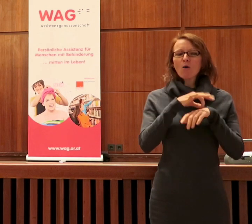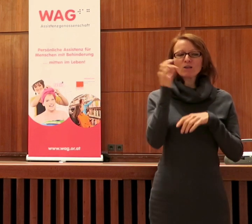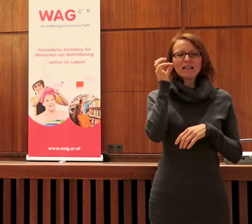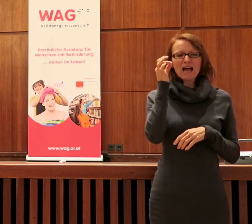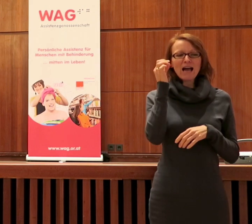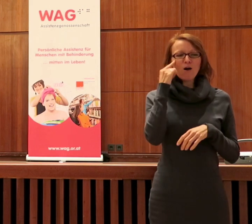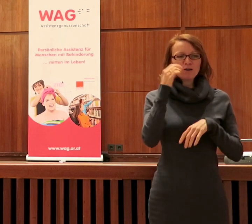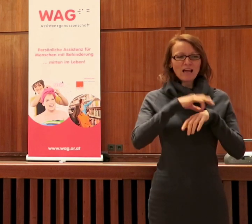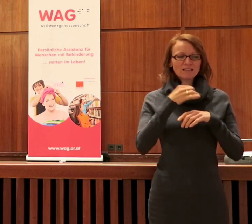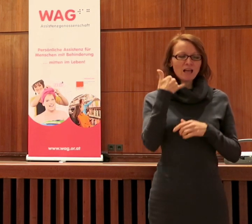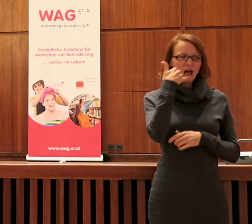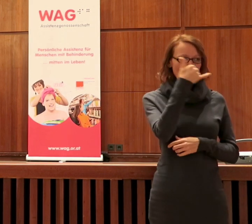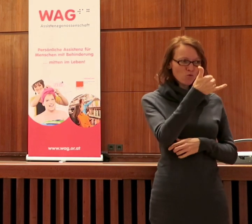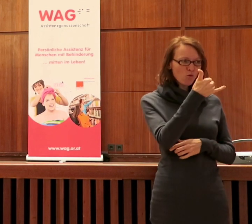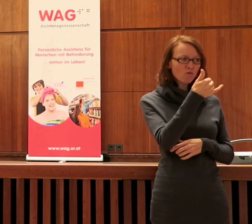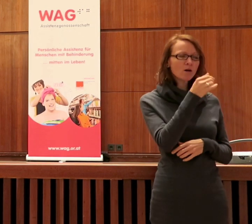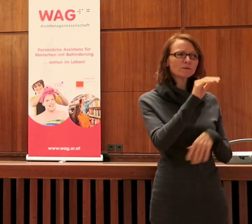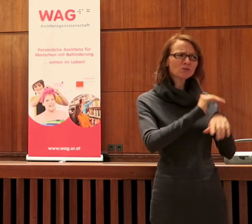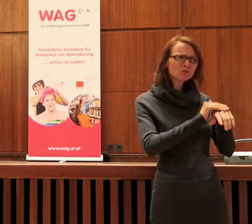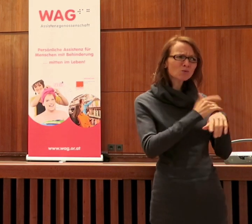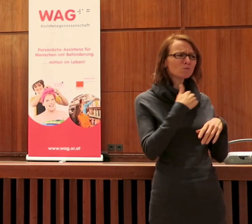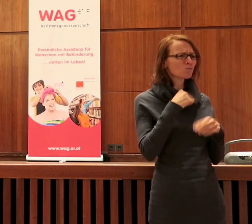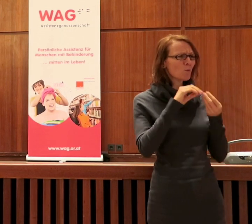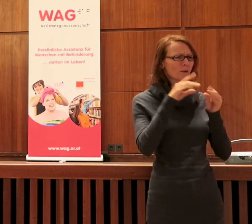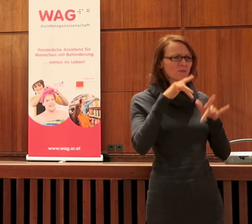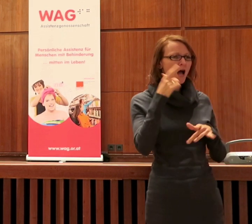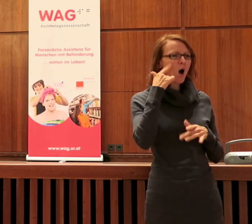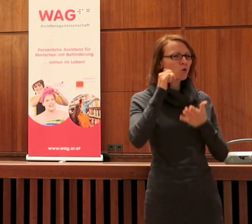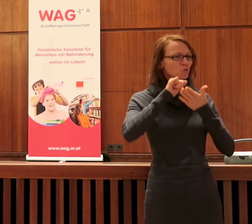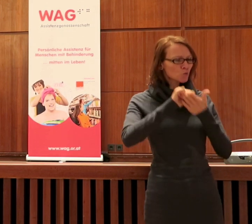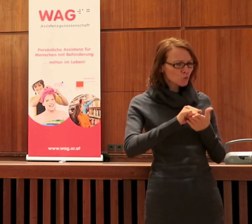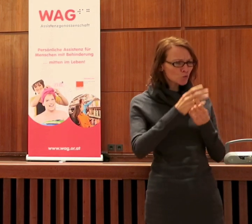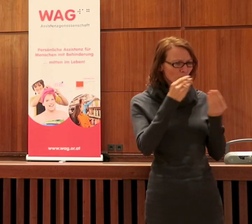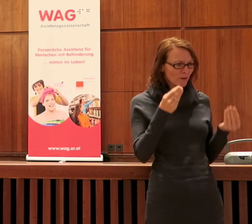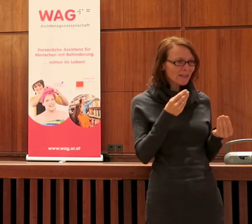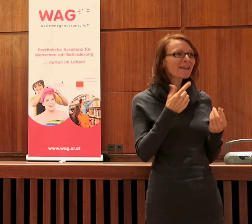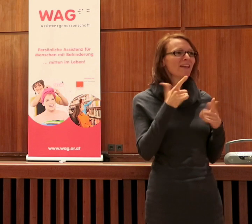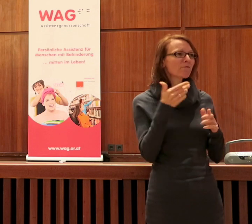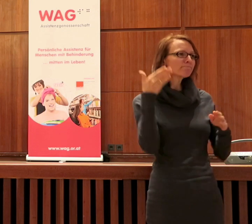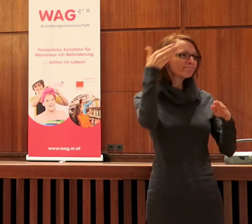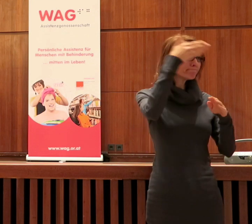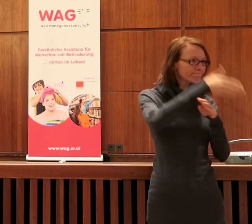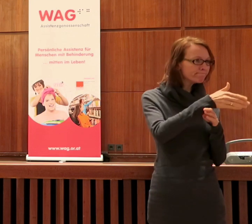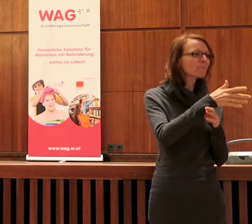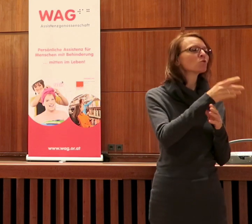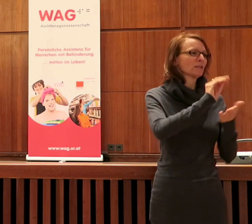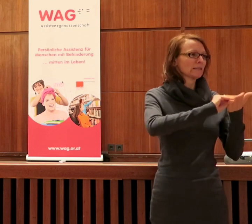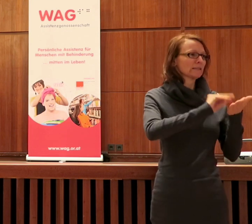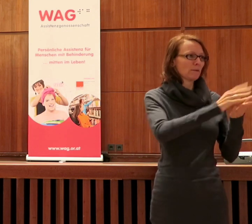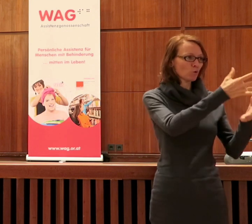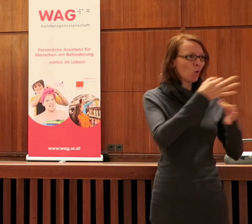ich hab ein bisserl Probleme mit meinem Augendruck. Ich bräuchte meine Augentropfen Dürfte ich vorbeikommen und das Rezept abholen?" Fragt sie mich: